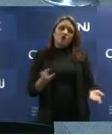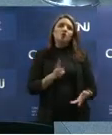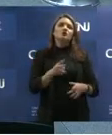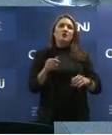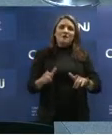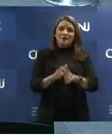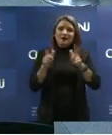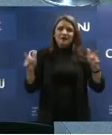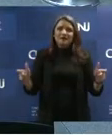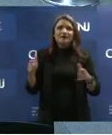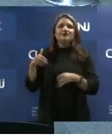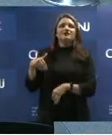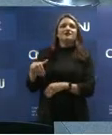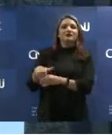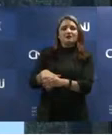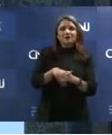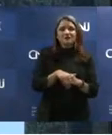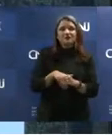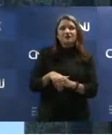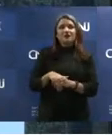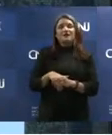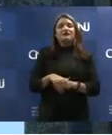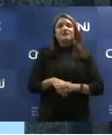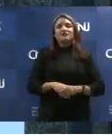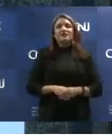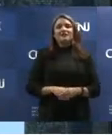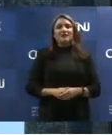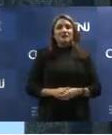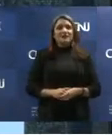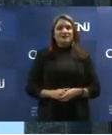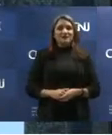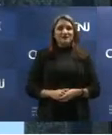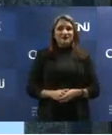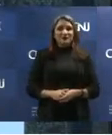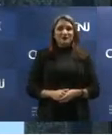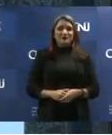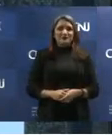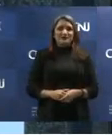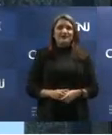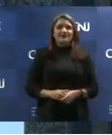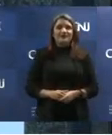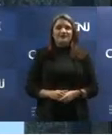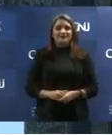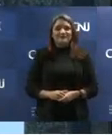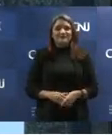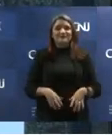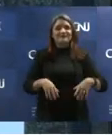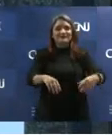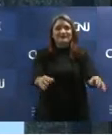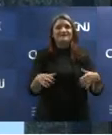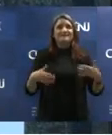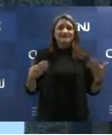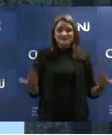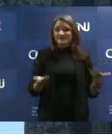e vencidos. Com relação ao arquivamento o ministro Luiz Philippe Vieira de Mello,